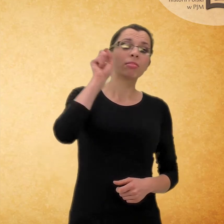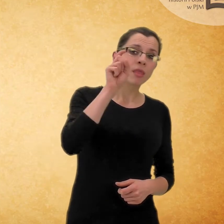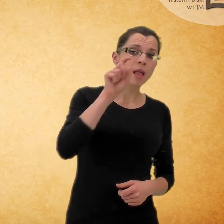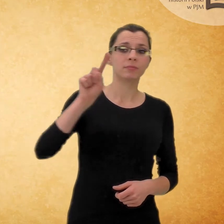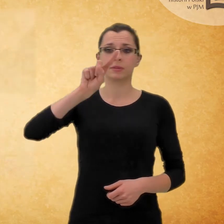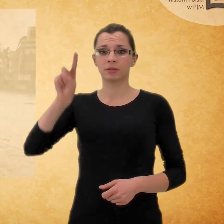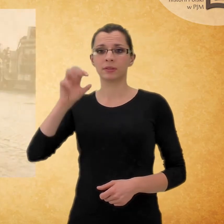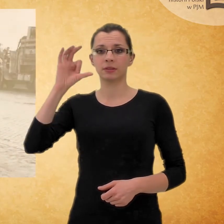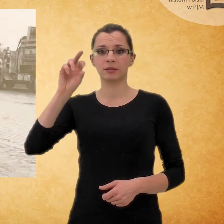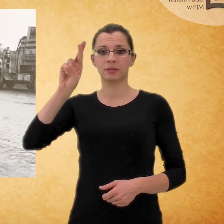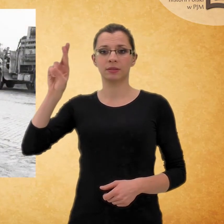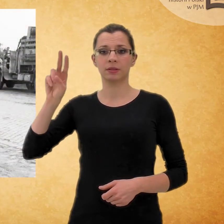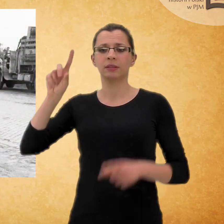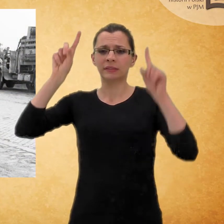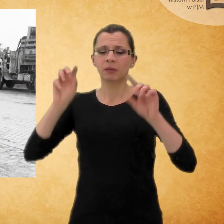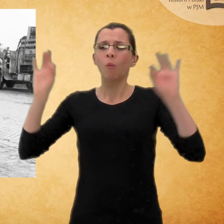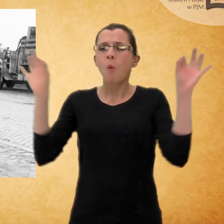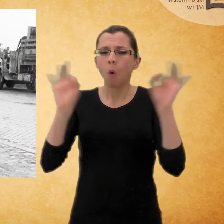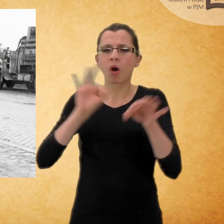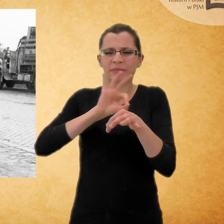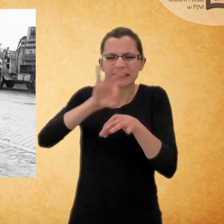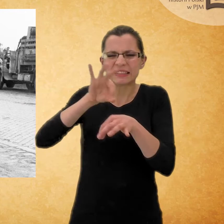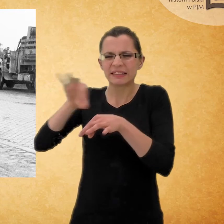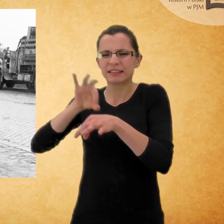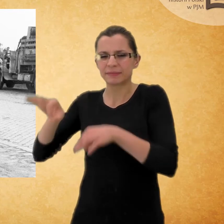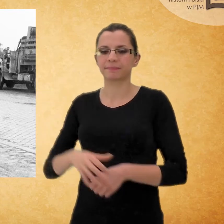Niemcy i Sowieci rozpoczęli brutalne znęcanie się.